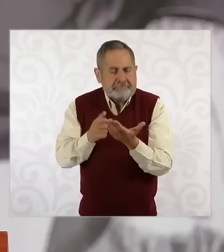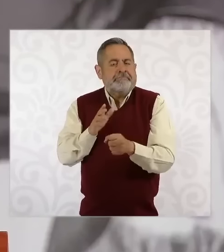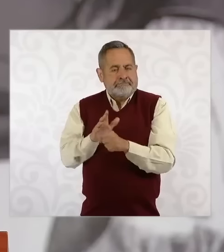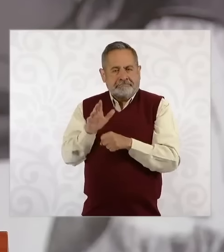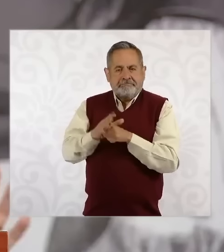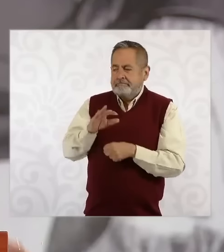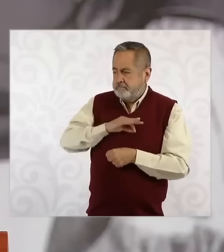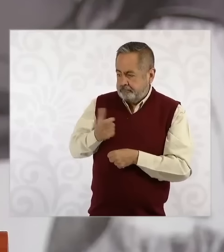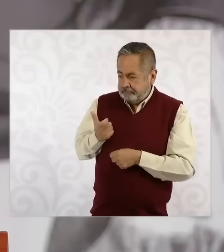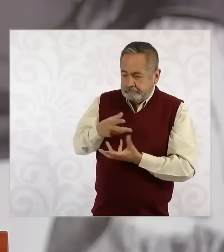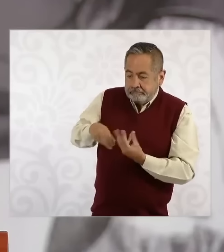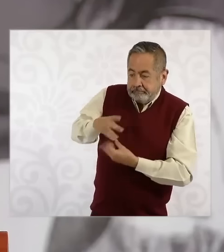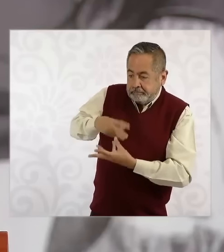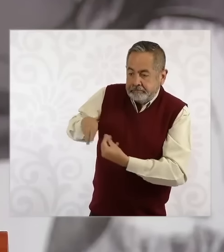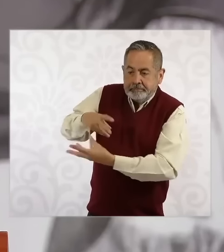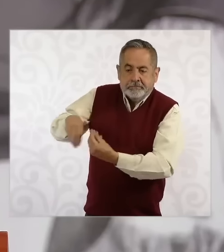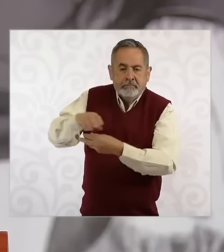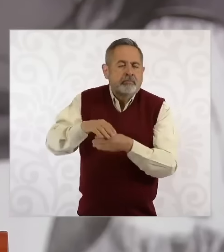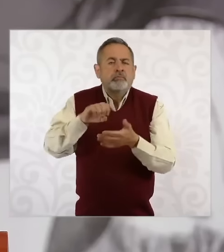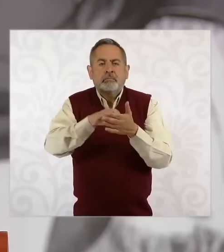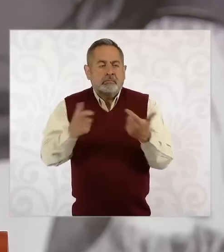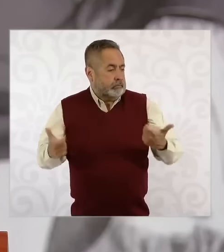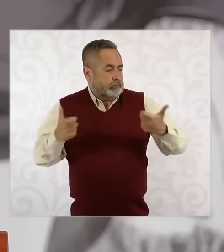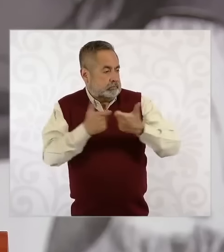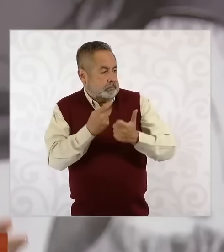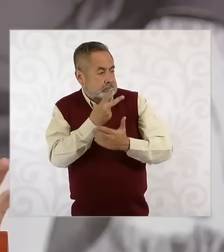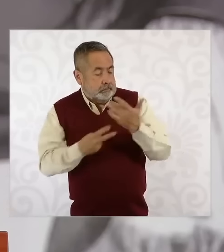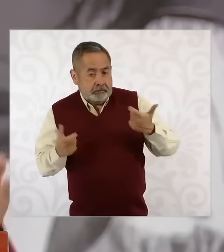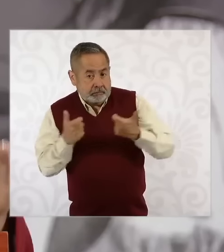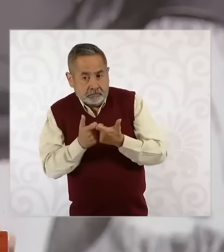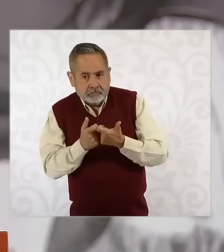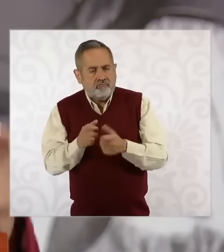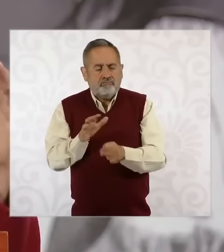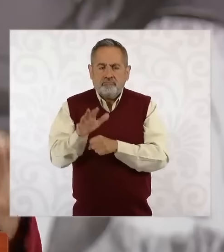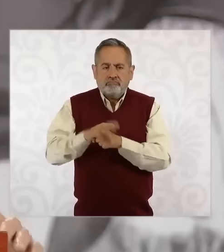hemos hablado de inversiones mixtas que garantizan la soberanía del Estado sobre las carreteras,